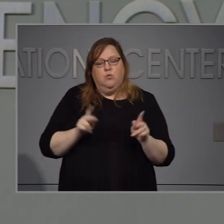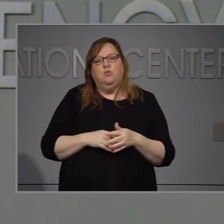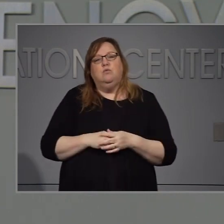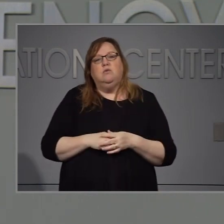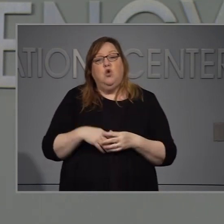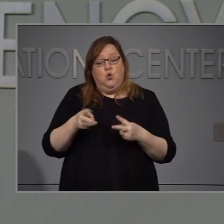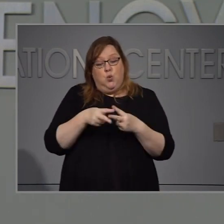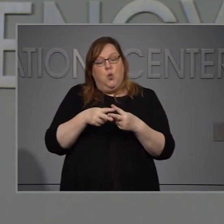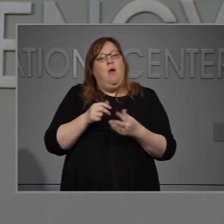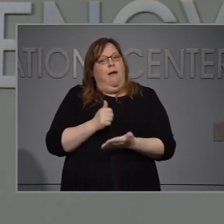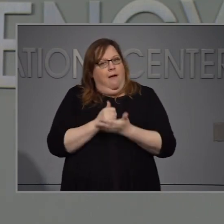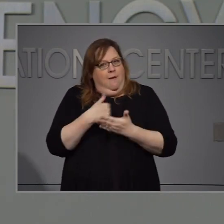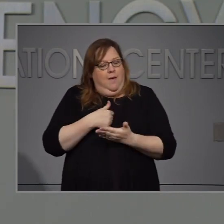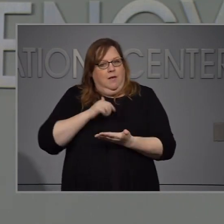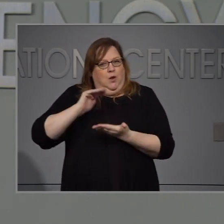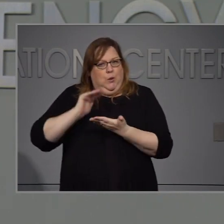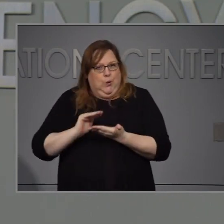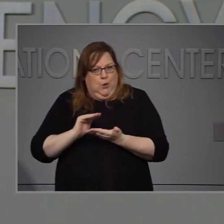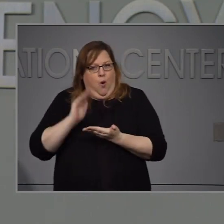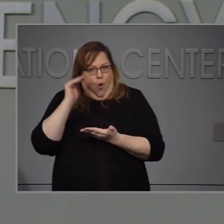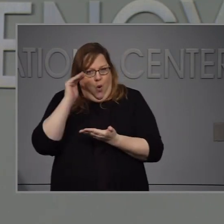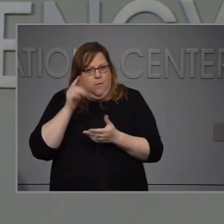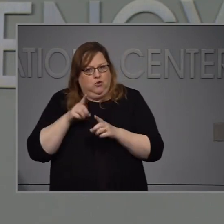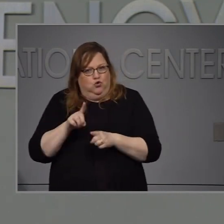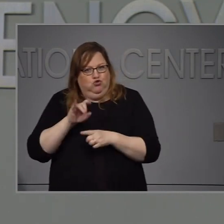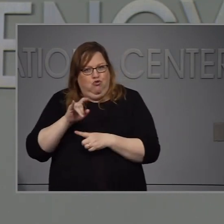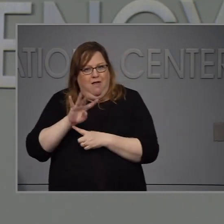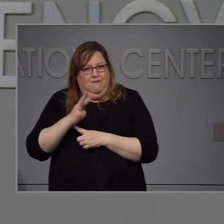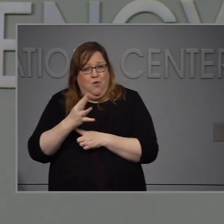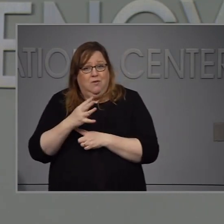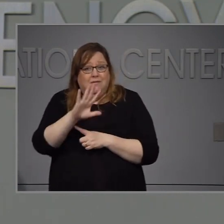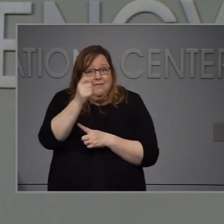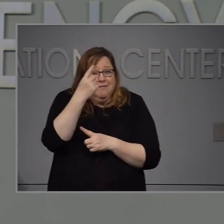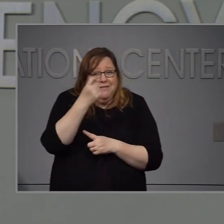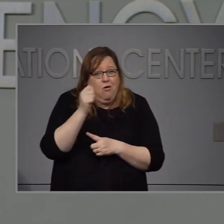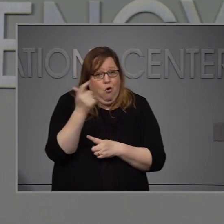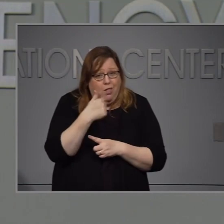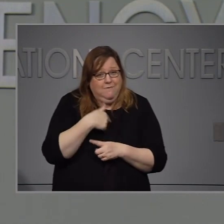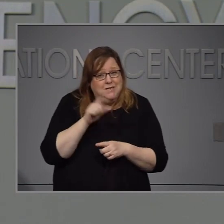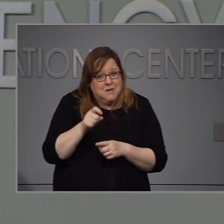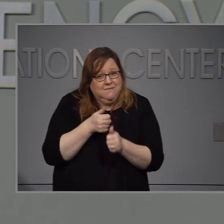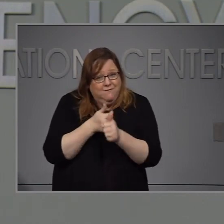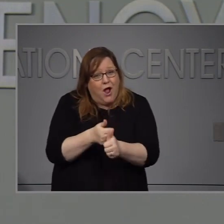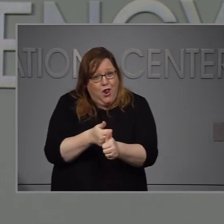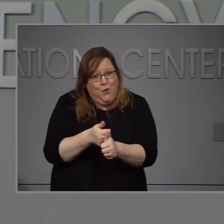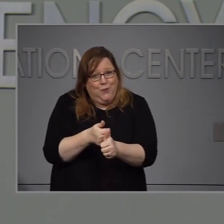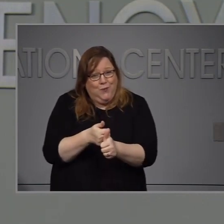mascarilla extensos cosa nos van a proteger pero todos tenemos que hacerlo juntos.